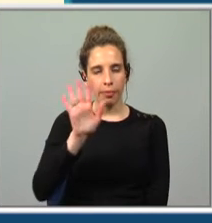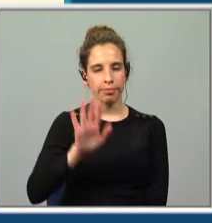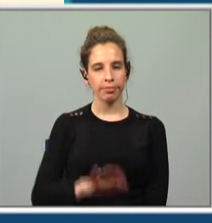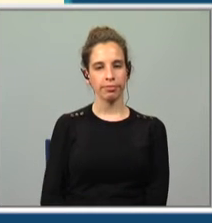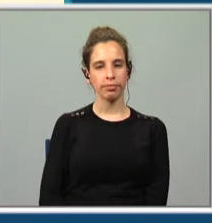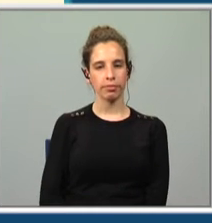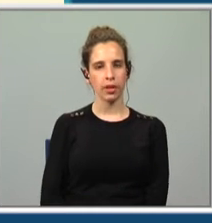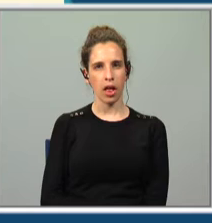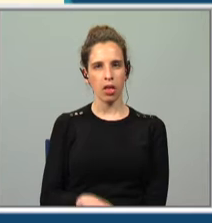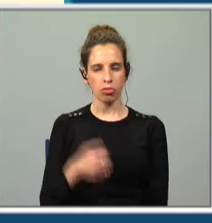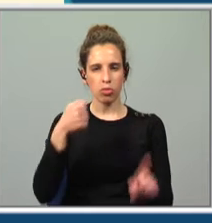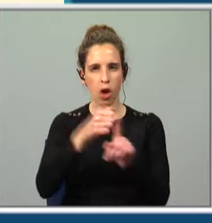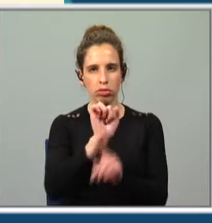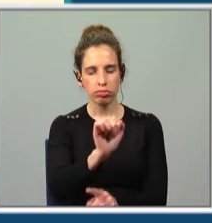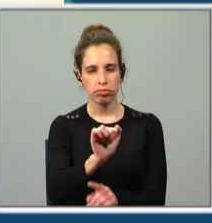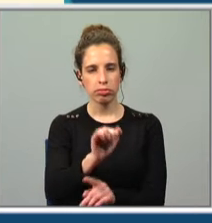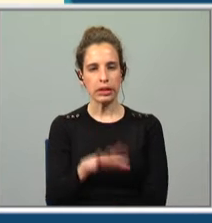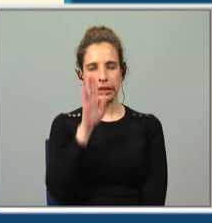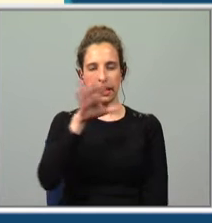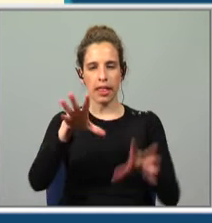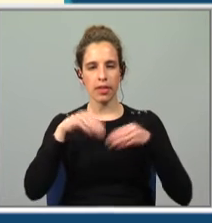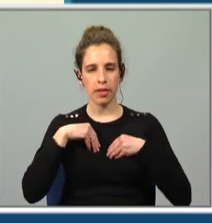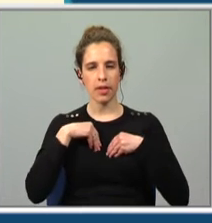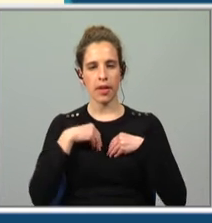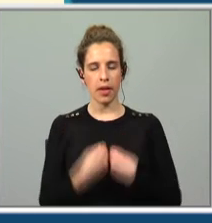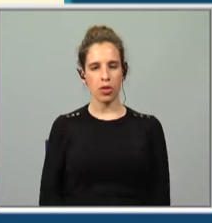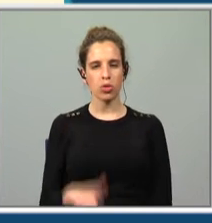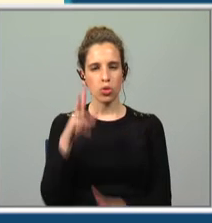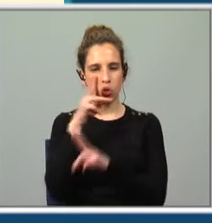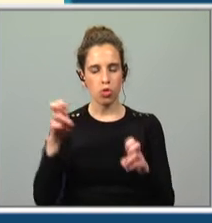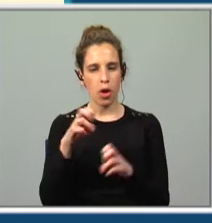acreditam caso aceite e se ferrar mistério do tesouro na nossa linha e 相信如果你接受並被搞砸我們線路上的寶藏之謎和